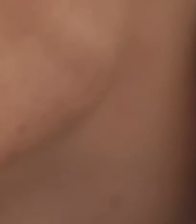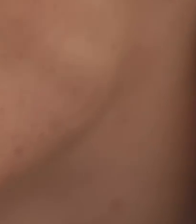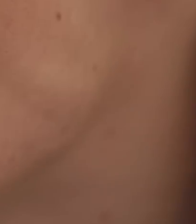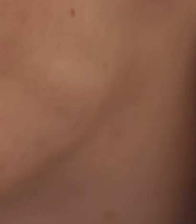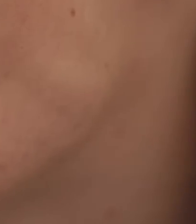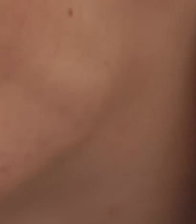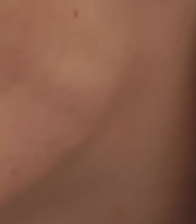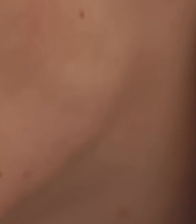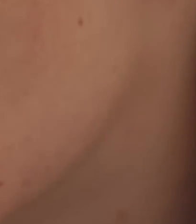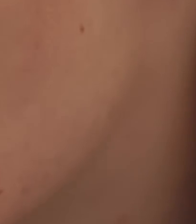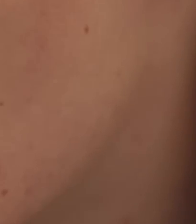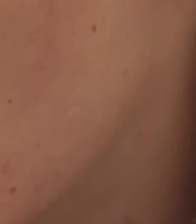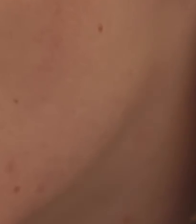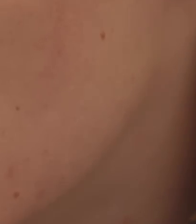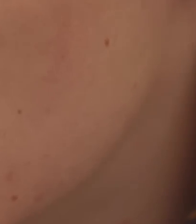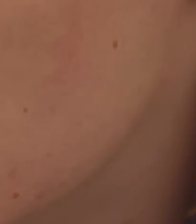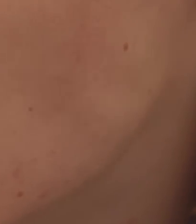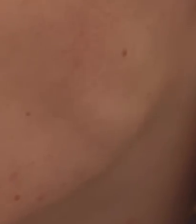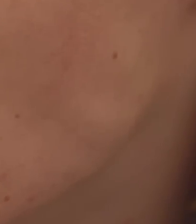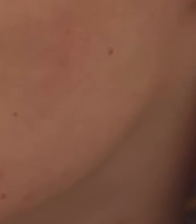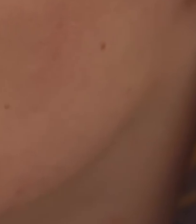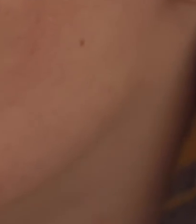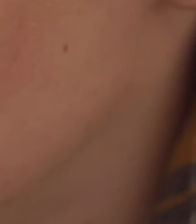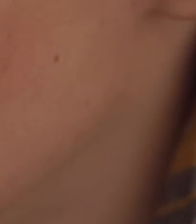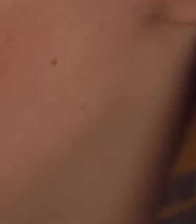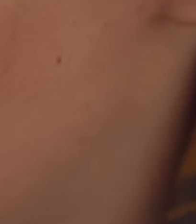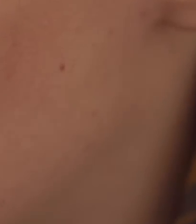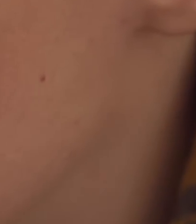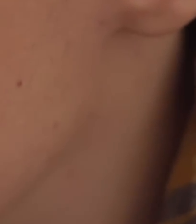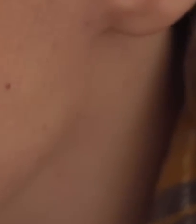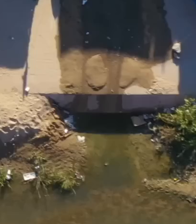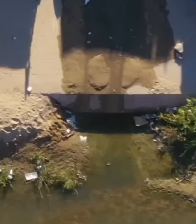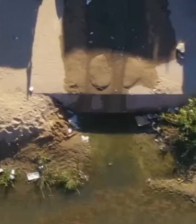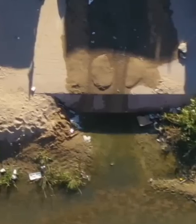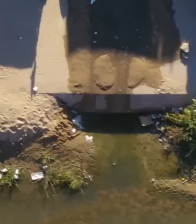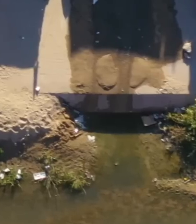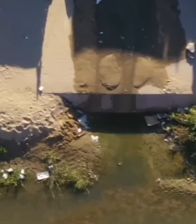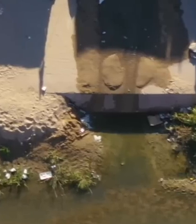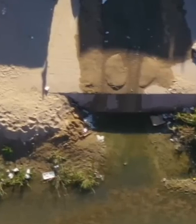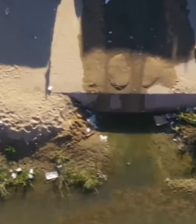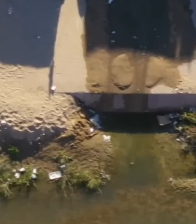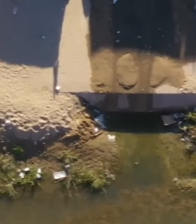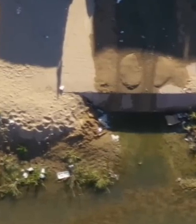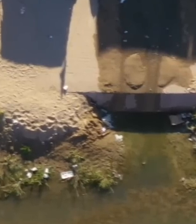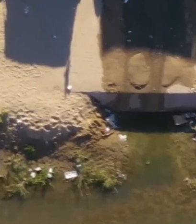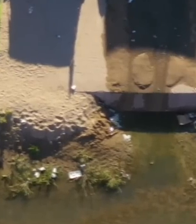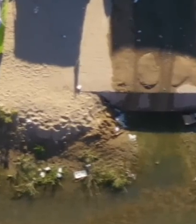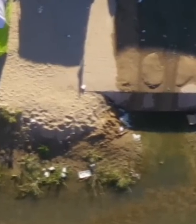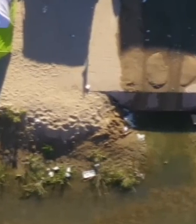comunidades a lo largo y a lo ancho del país y la llegada de inmigrantes indocumentados a Estados